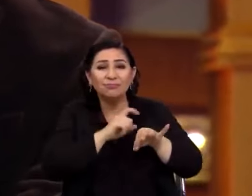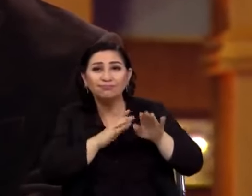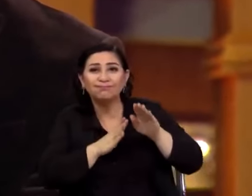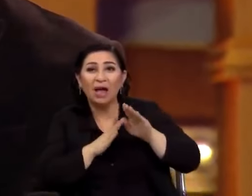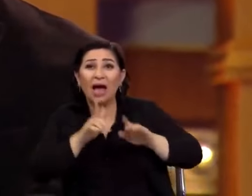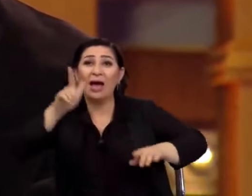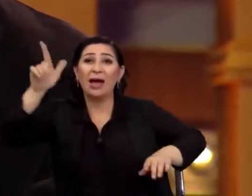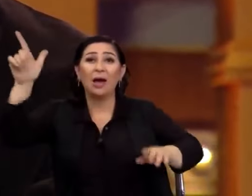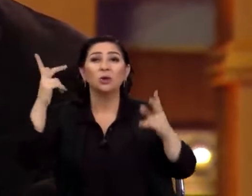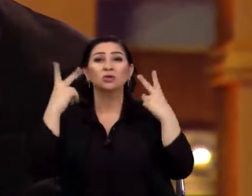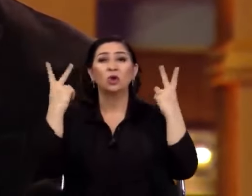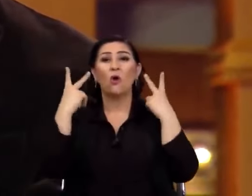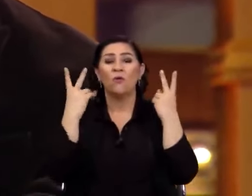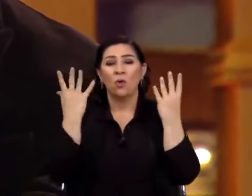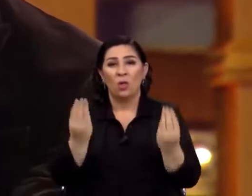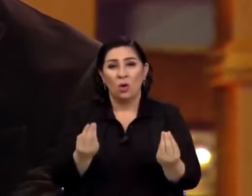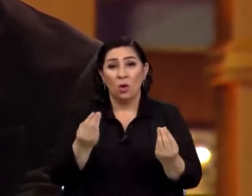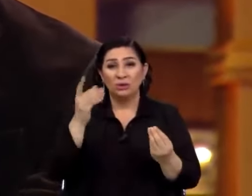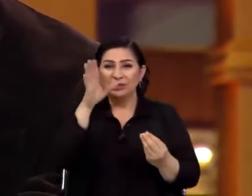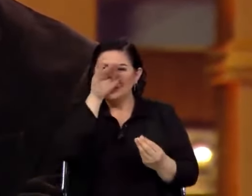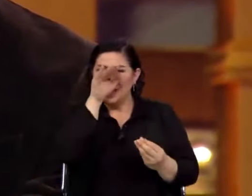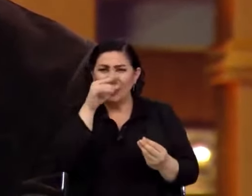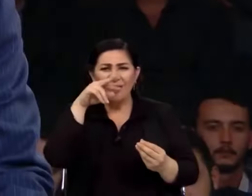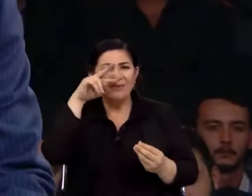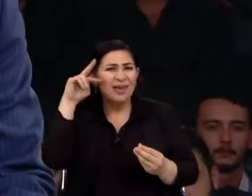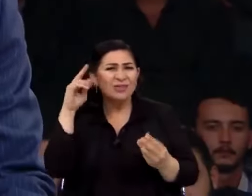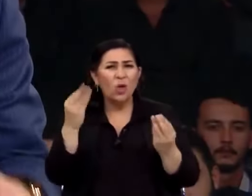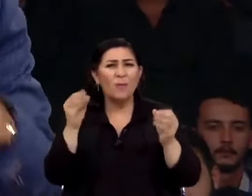artık şova dönüşüyor ve sahte gelmeye başlıyor Çok doğru söylüyorsun abi Bir